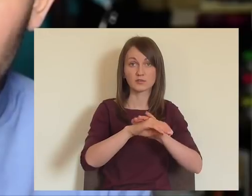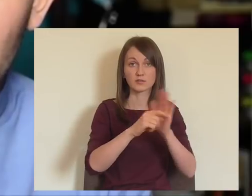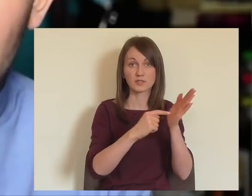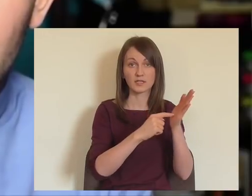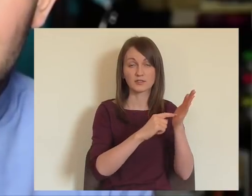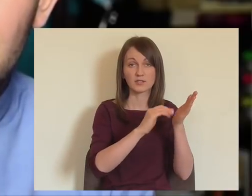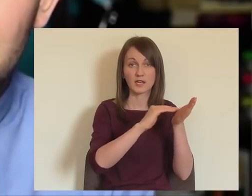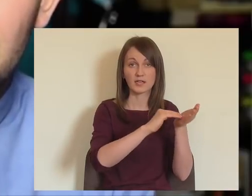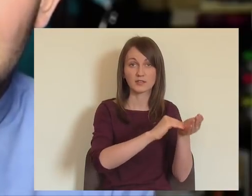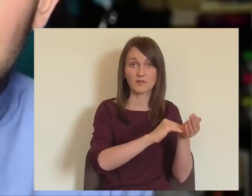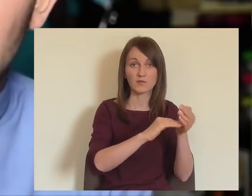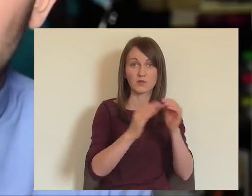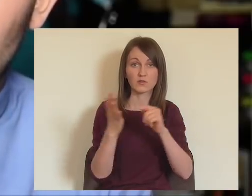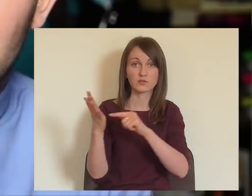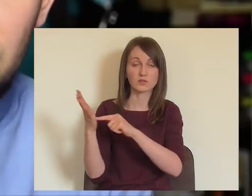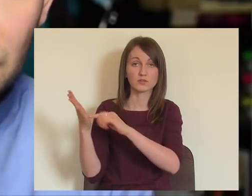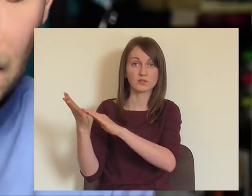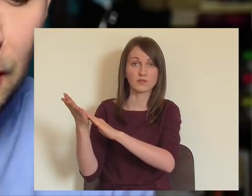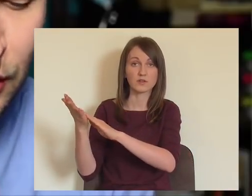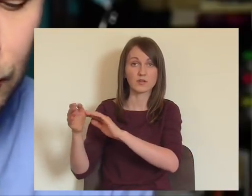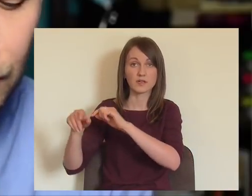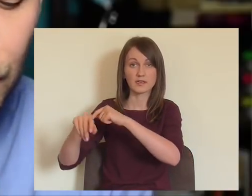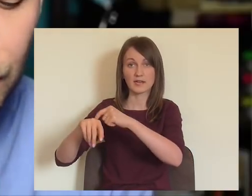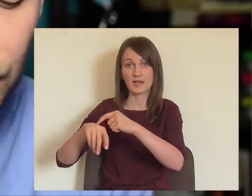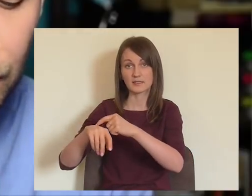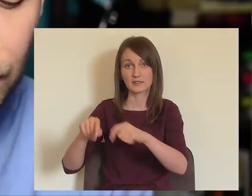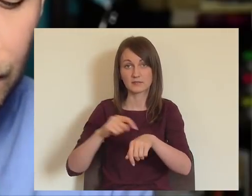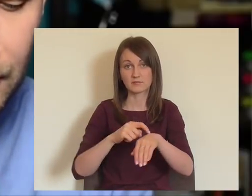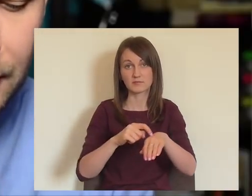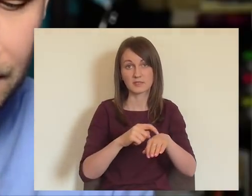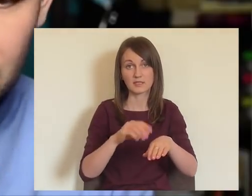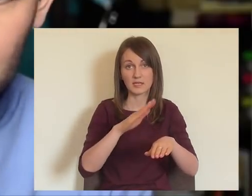Jestem jak ten Tomasz, który może dotknąć tych ran.